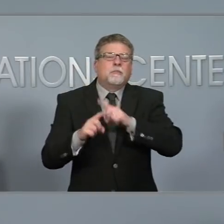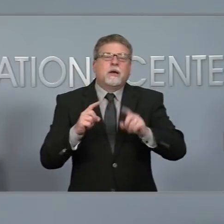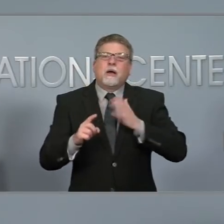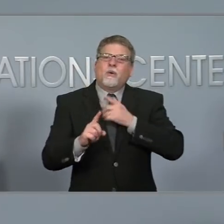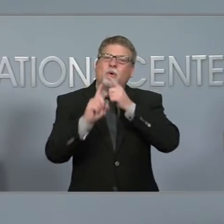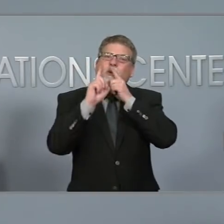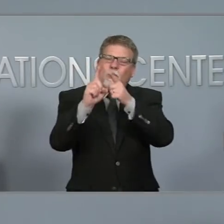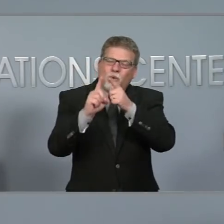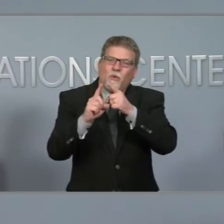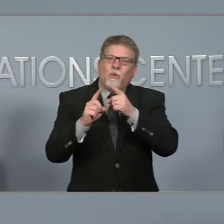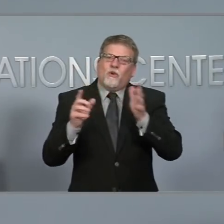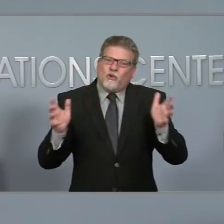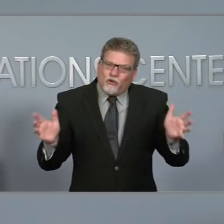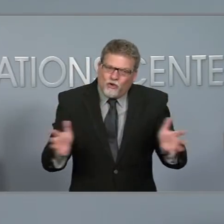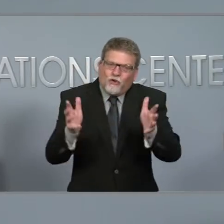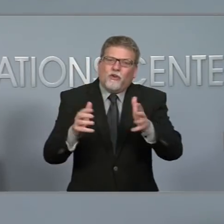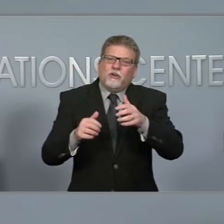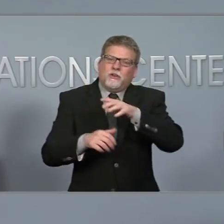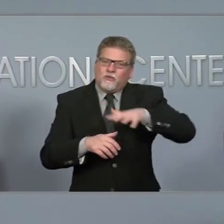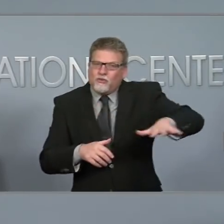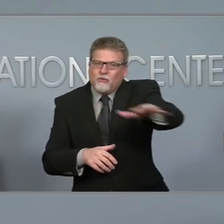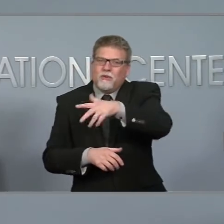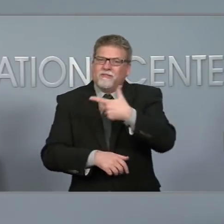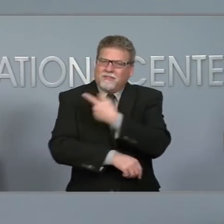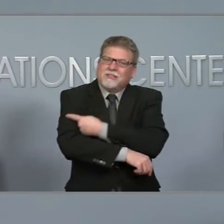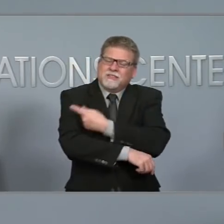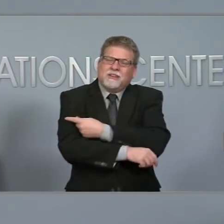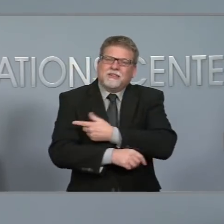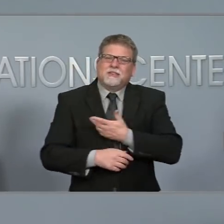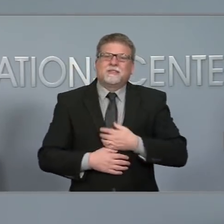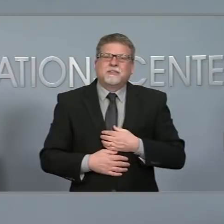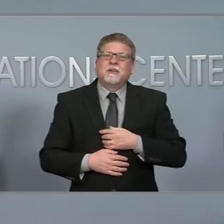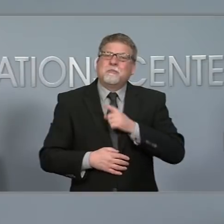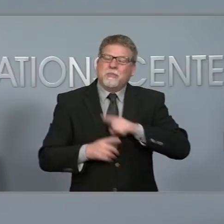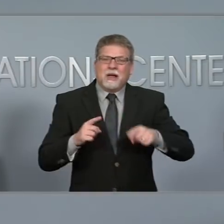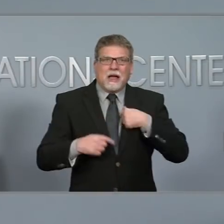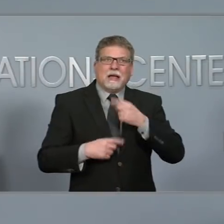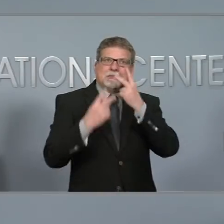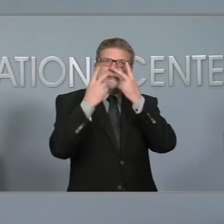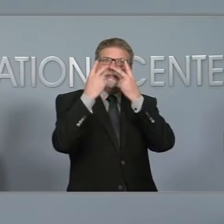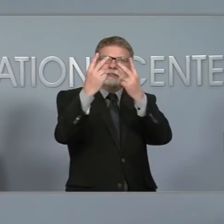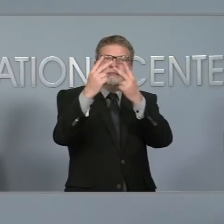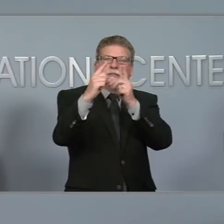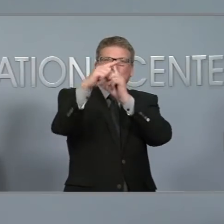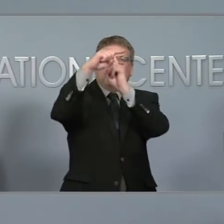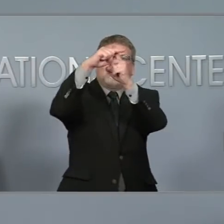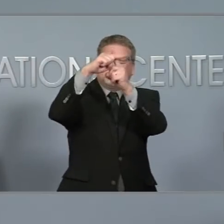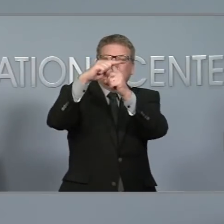en seis han aguantado la tormenta con resilencia qué es lo que siempre nos ha definido